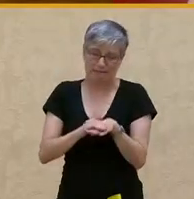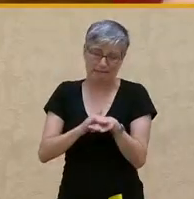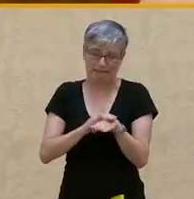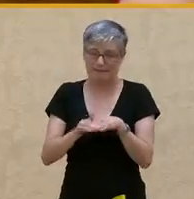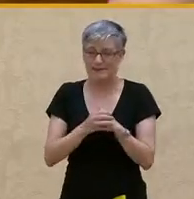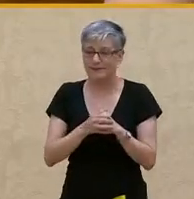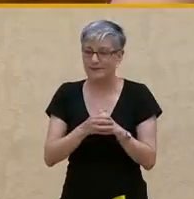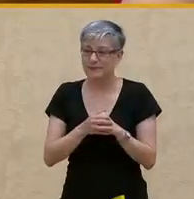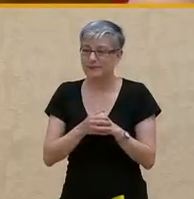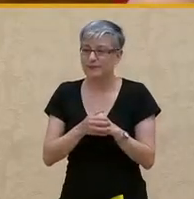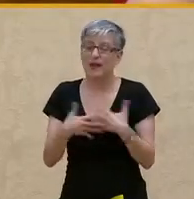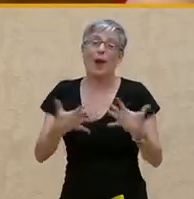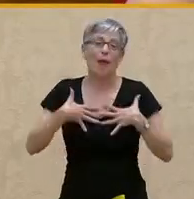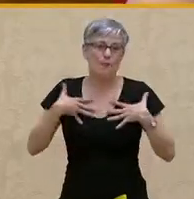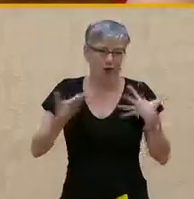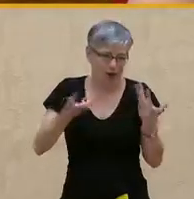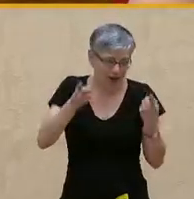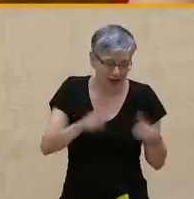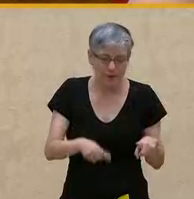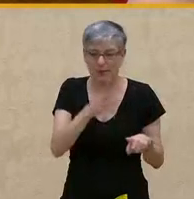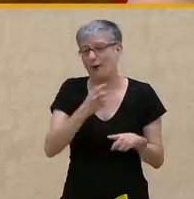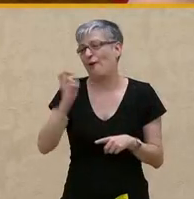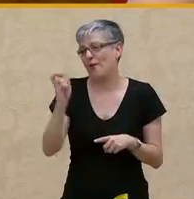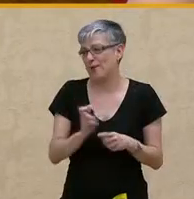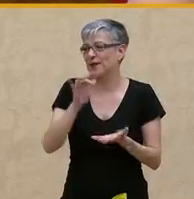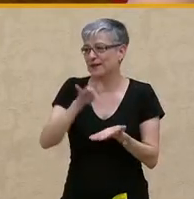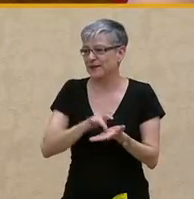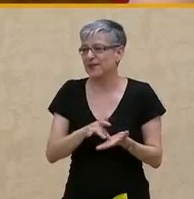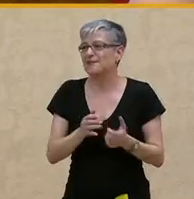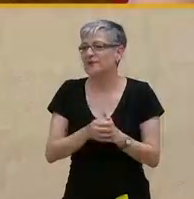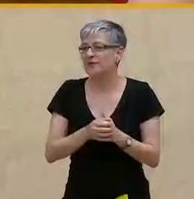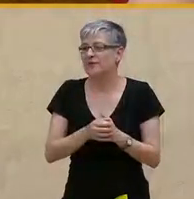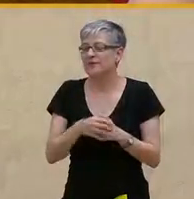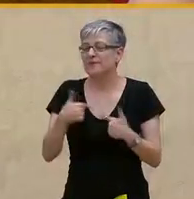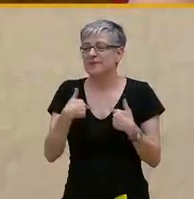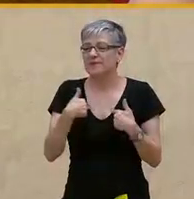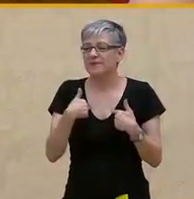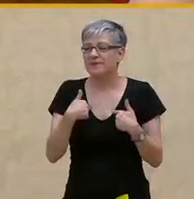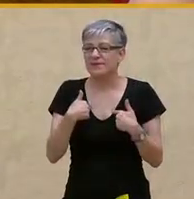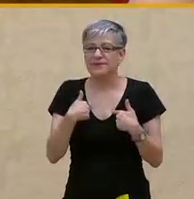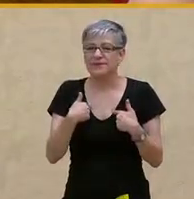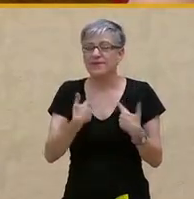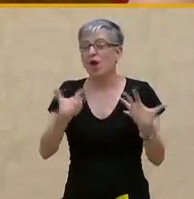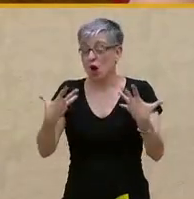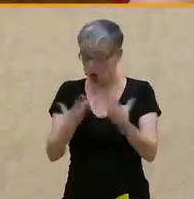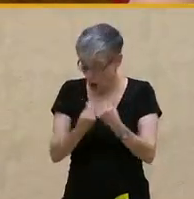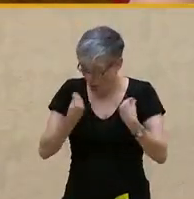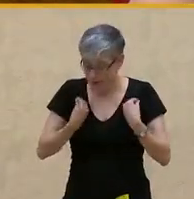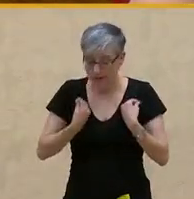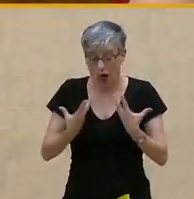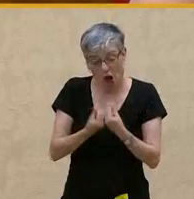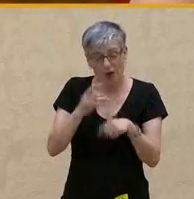y emocionado, al mismo tiempo, de estar aquí. Convivir con la enfermedad es bastante duro,